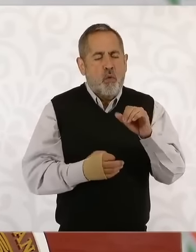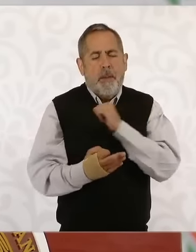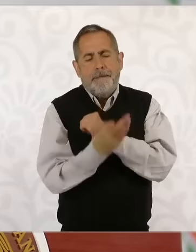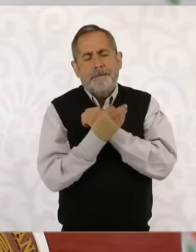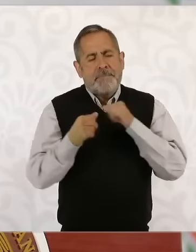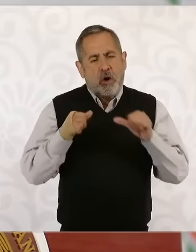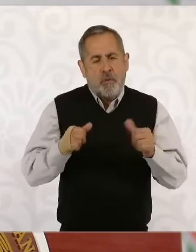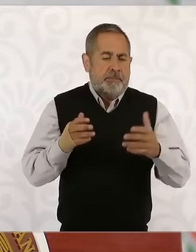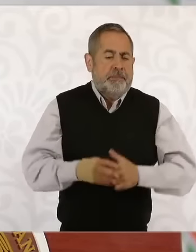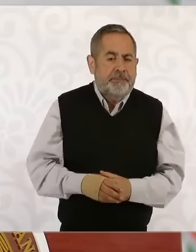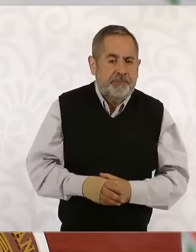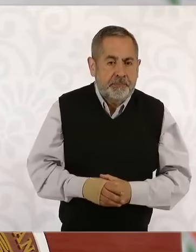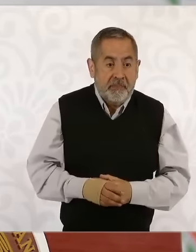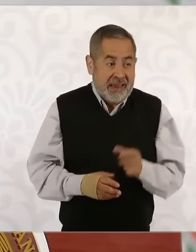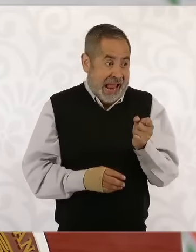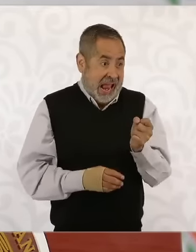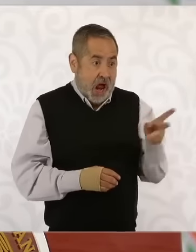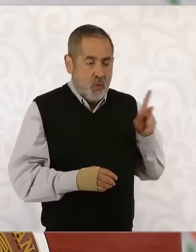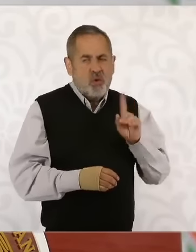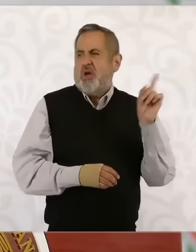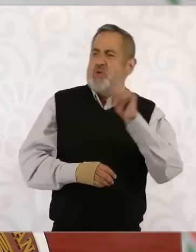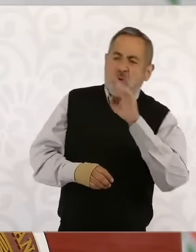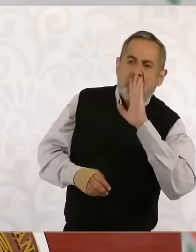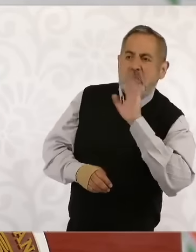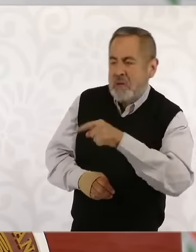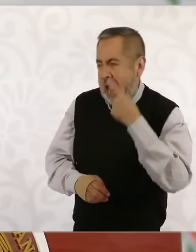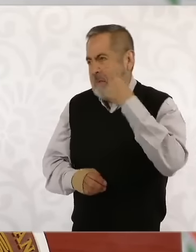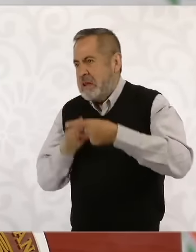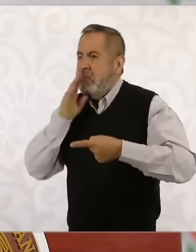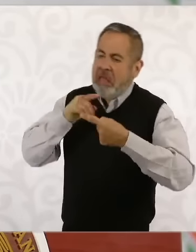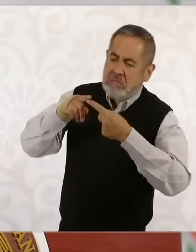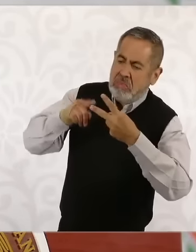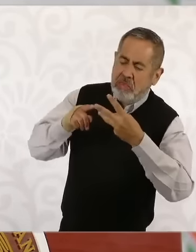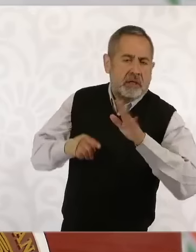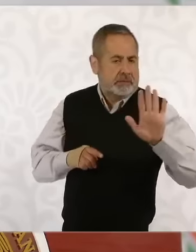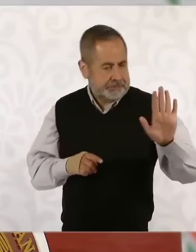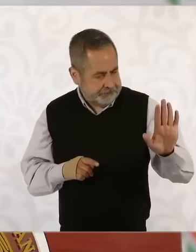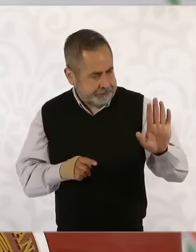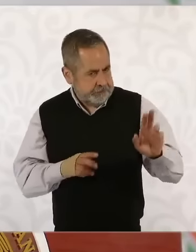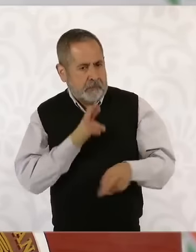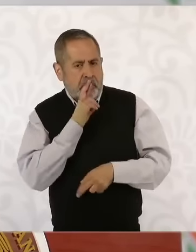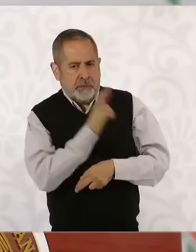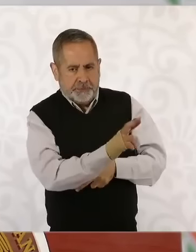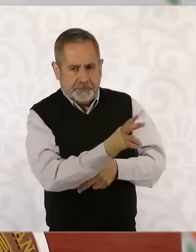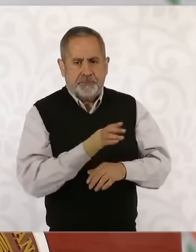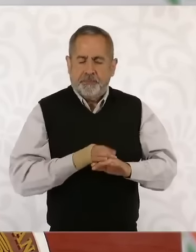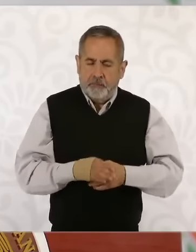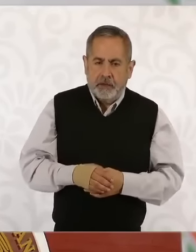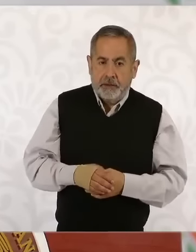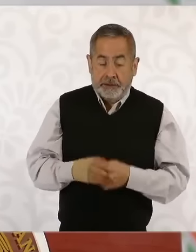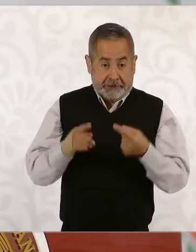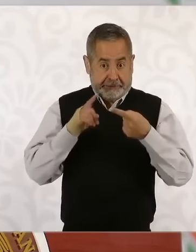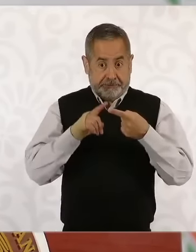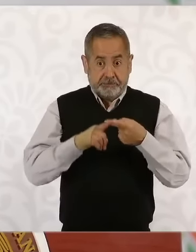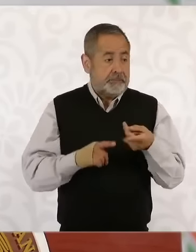han hecho algunas críticas que ahora voy a tratar de responder. La primera se dice que se acota el